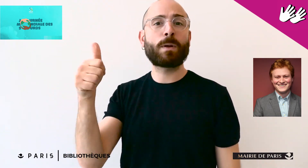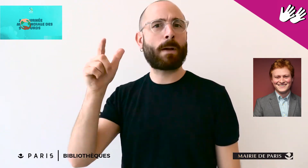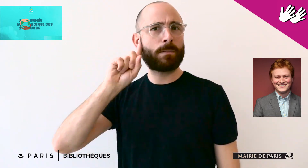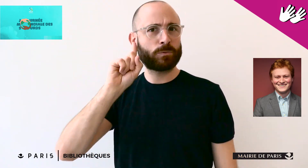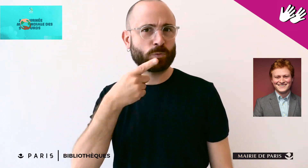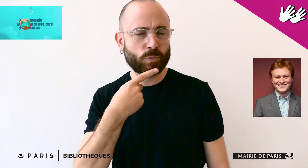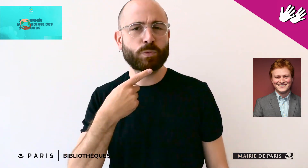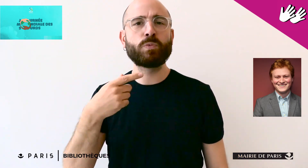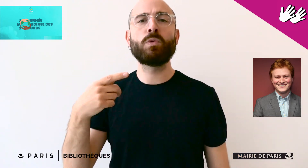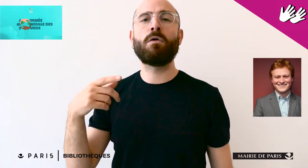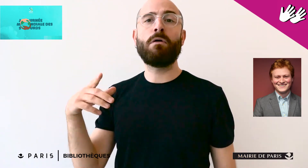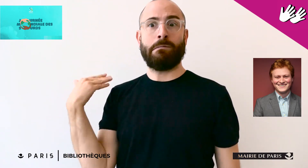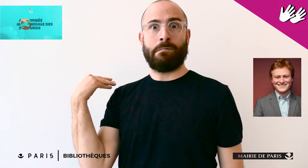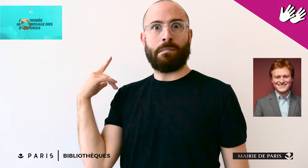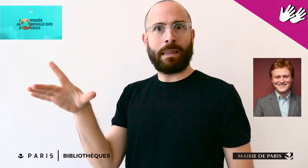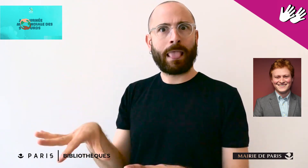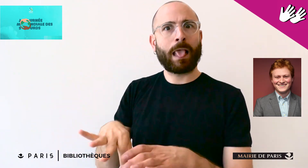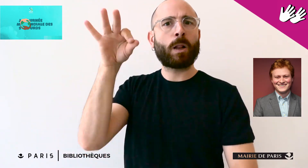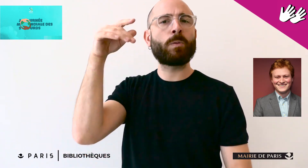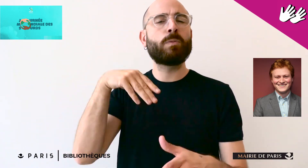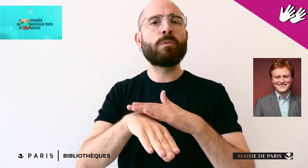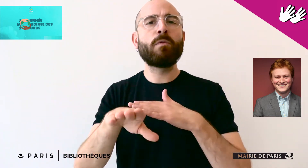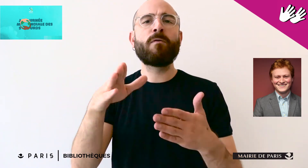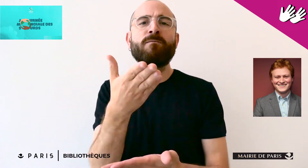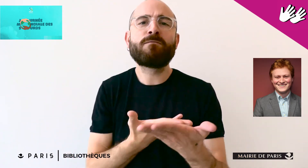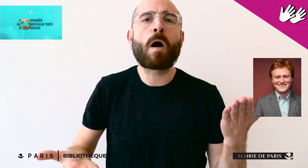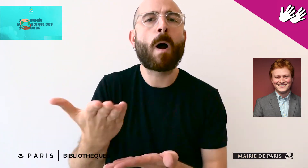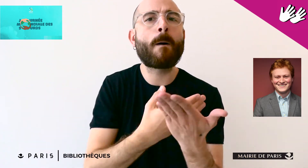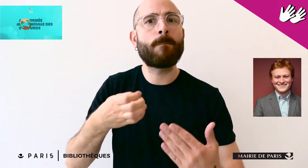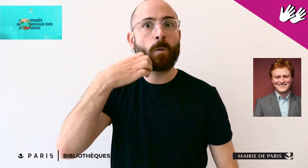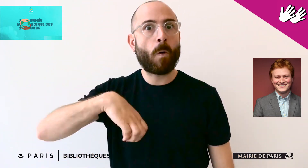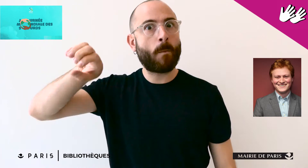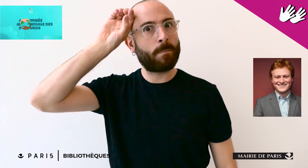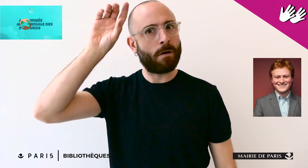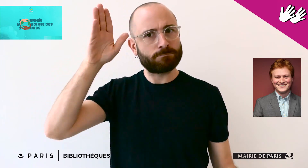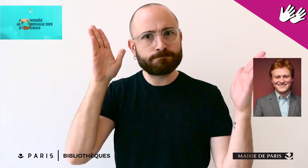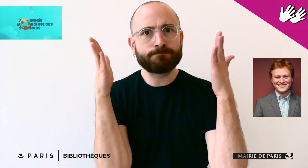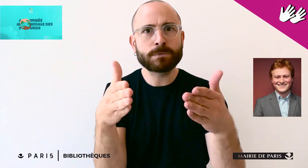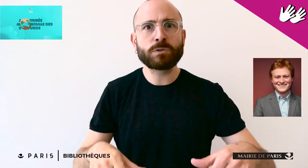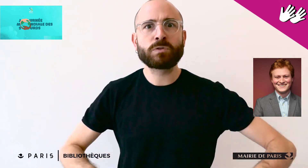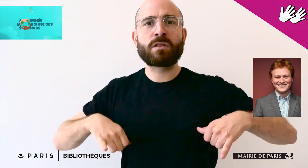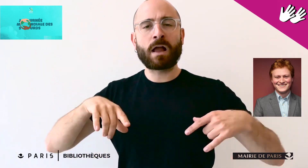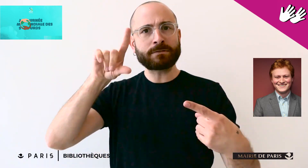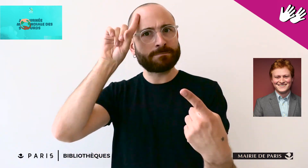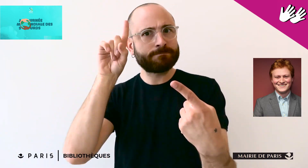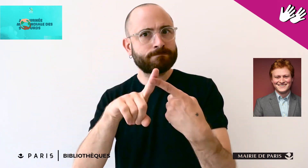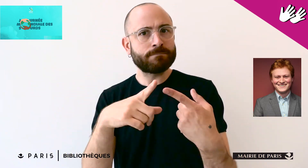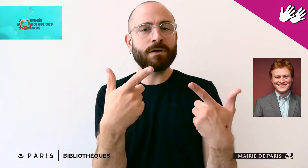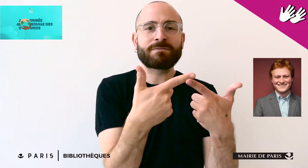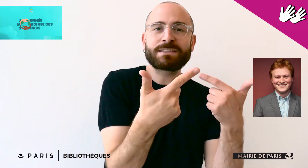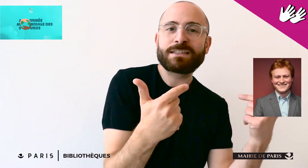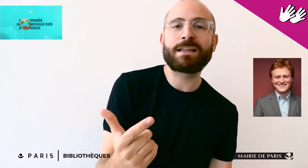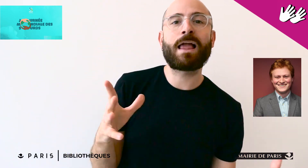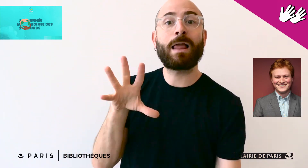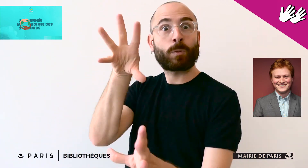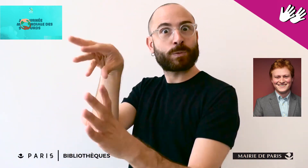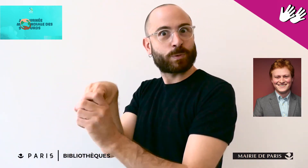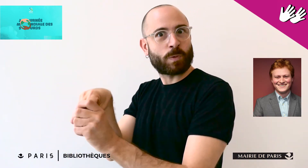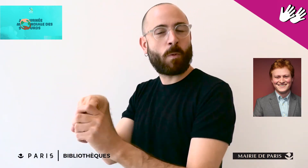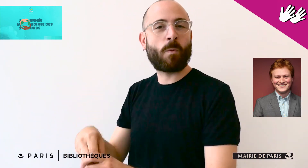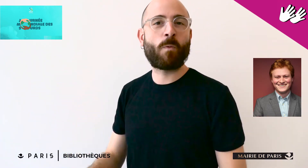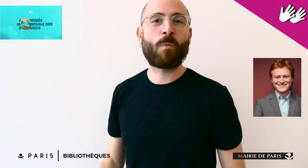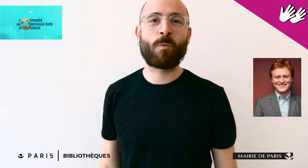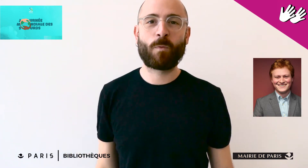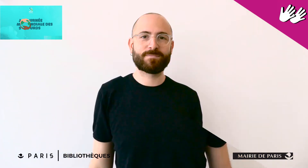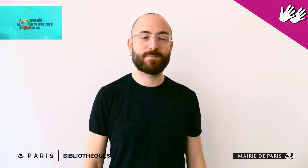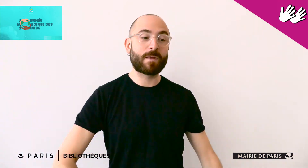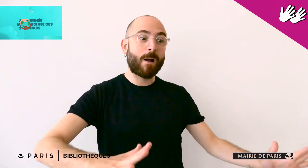Sourd, élu à la commission du Forum Européen de la Jeunesse sur l'inclusion et la diversité